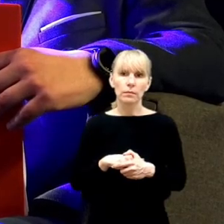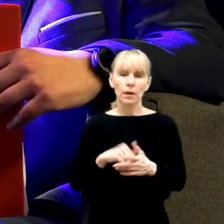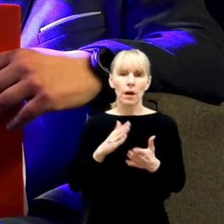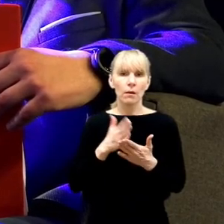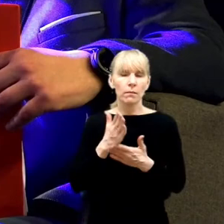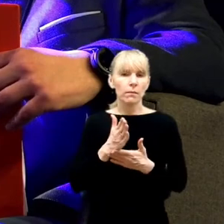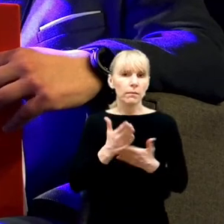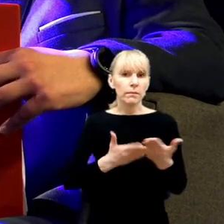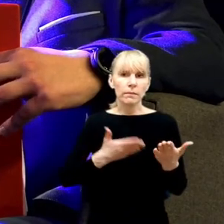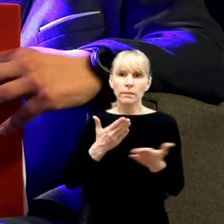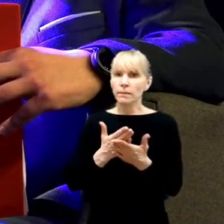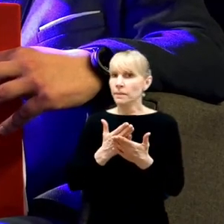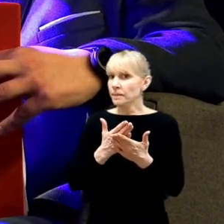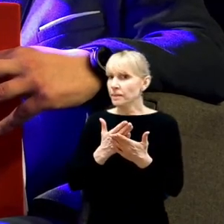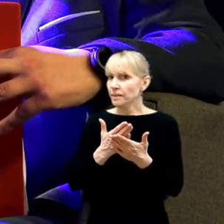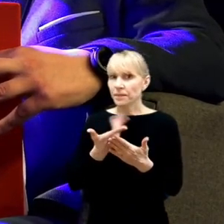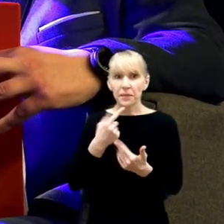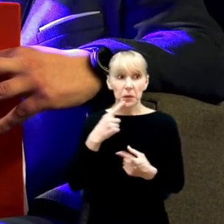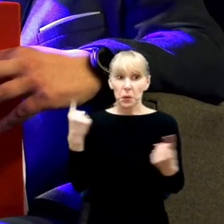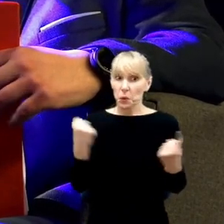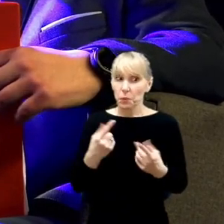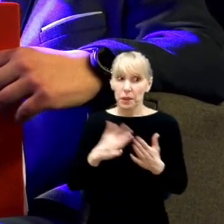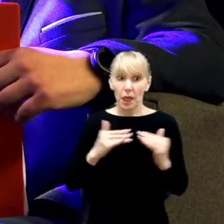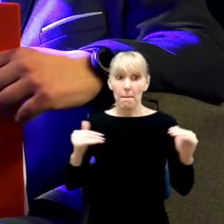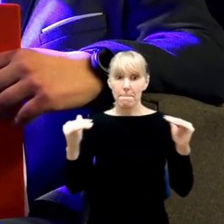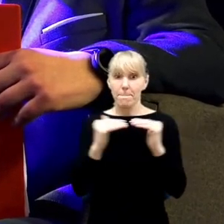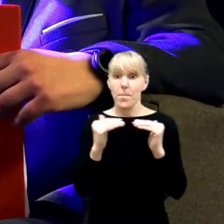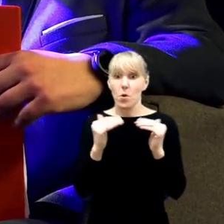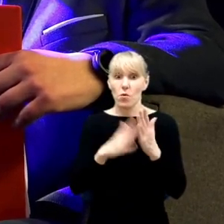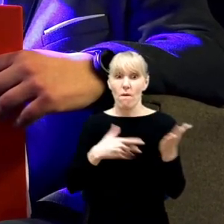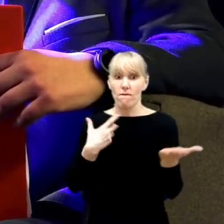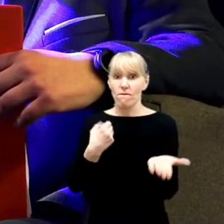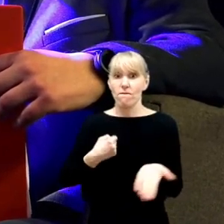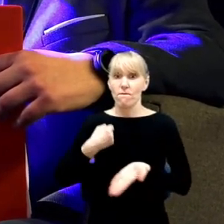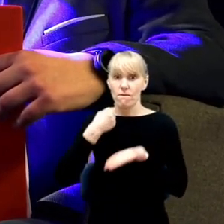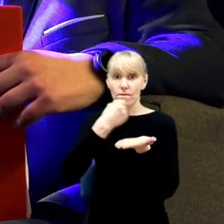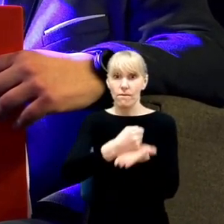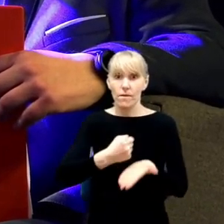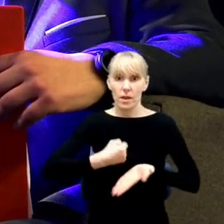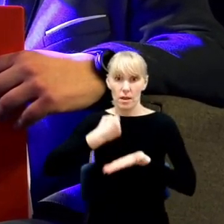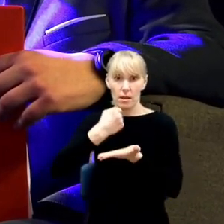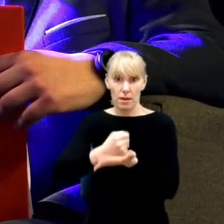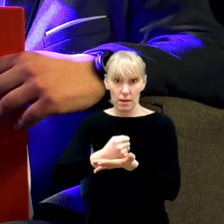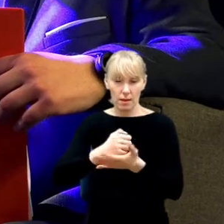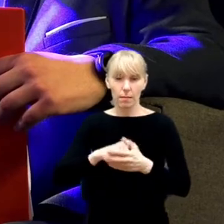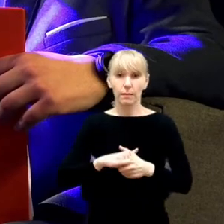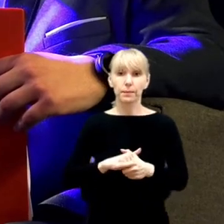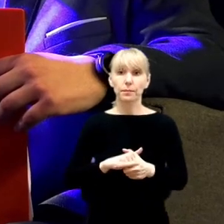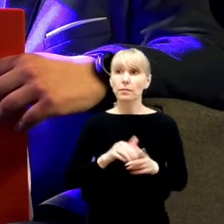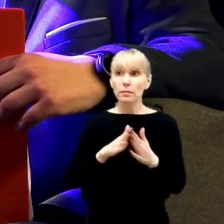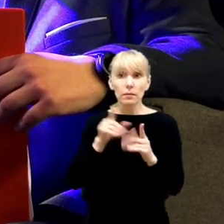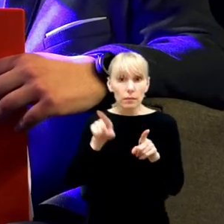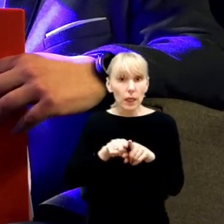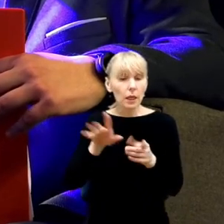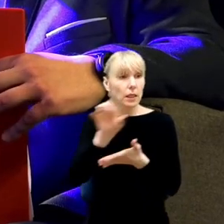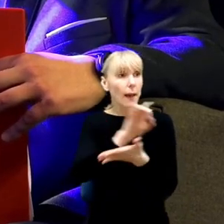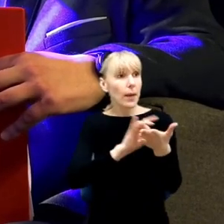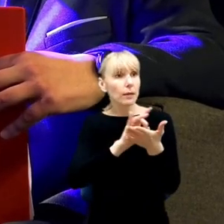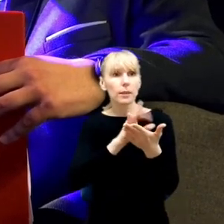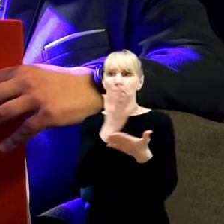czy właśnie też i wzrost tego zainteresowania gmin, sięganiem po środki, czy jest właśnie to ryzyko,